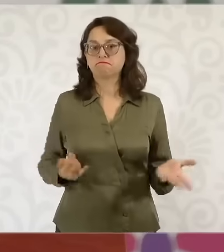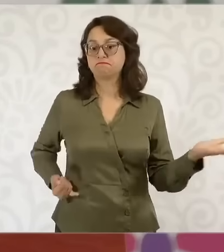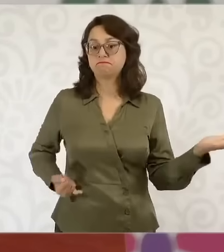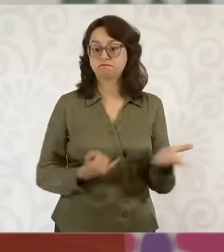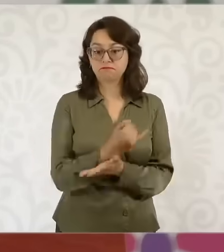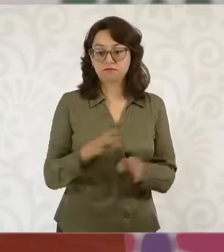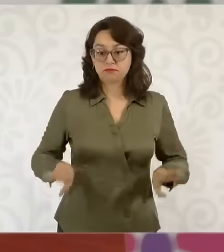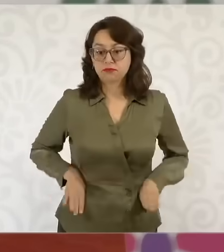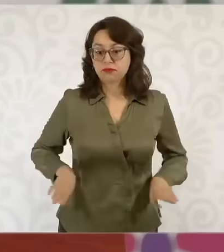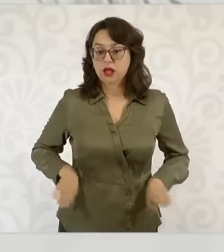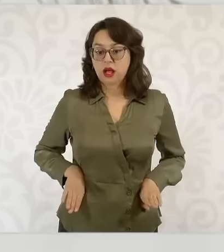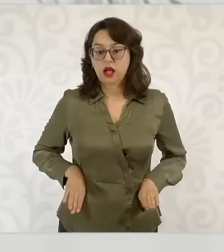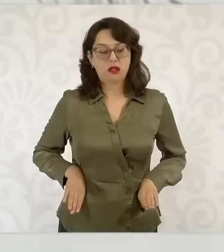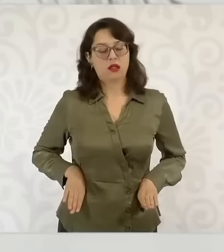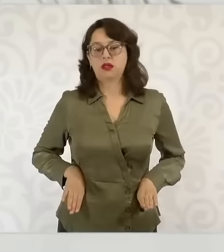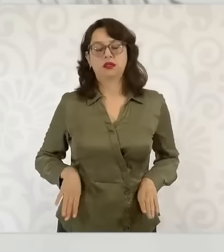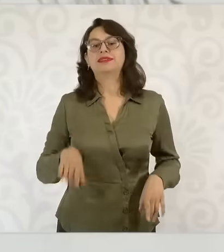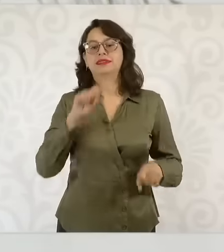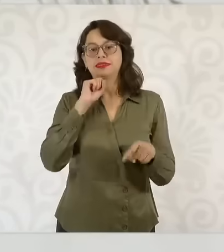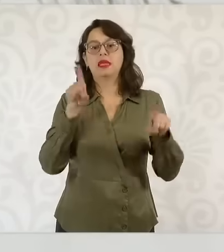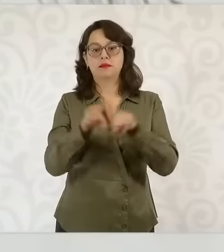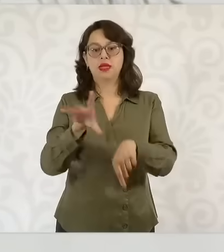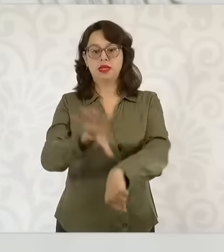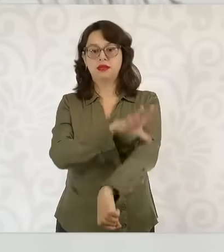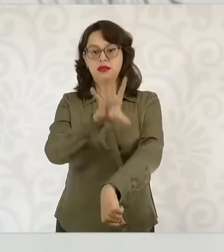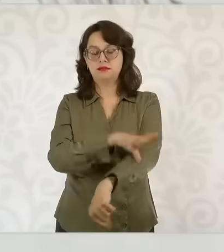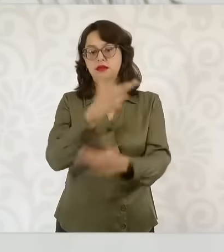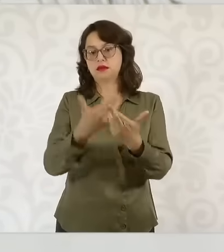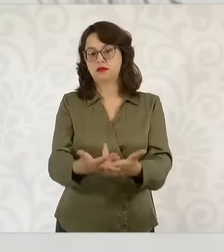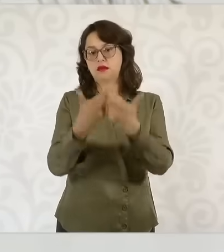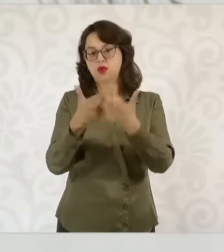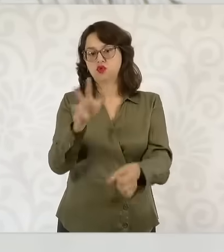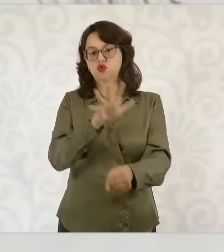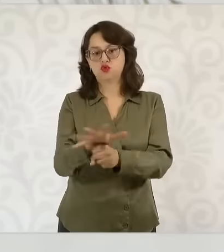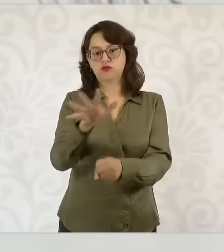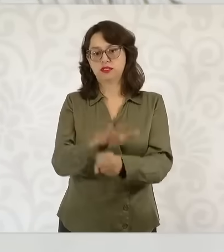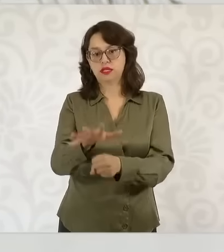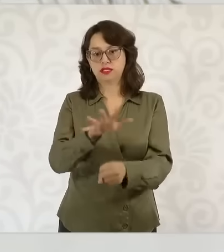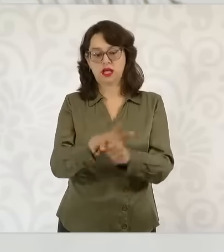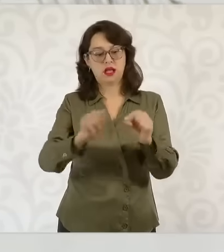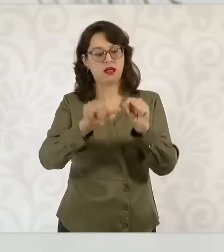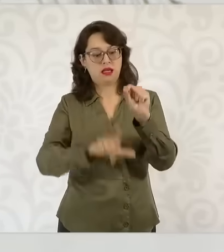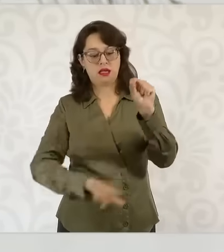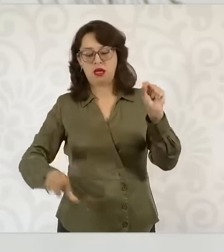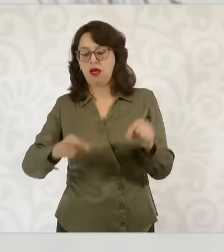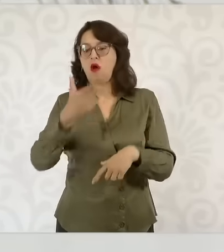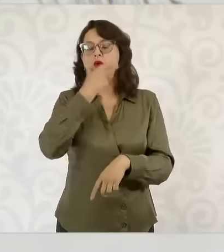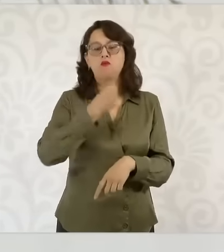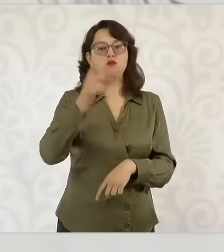asunto de estabilidad del sistema eléctrico nacional. A todos les conviene, empresarios,